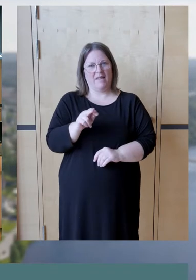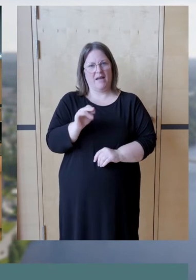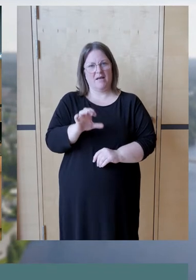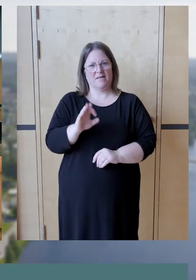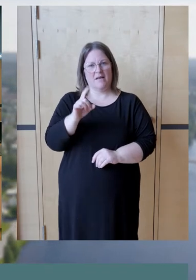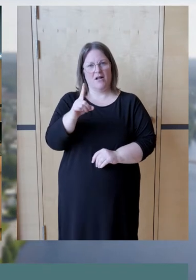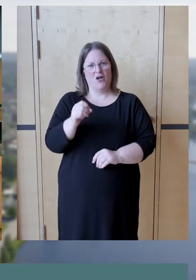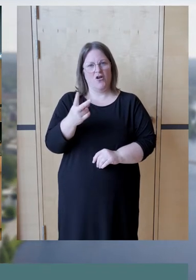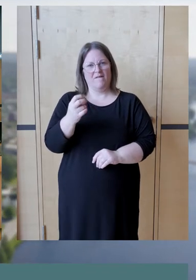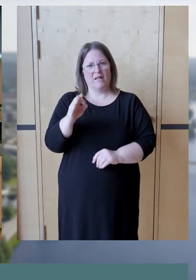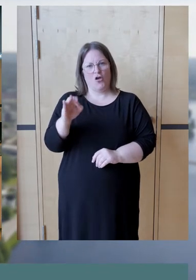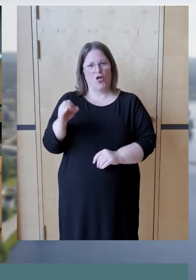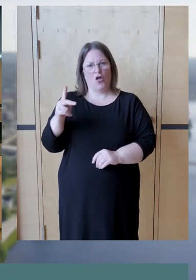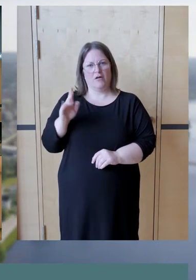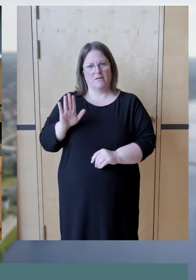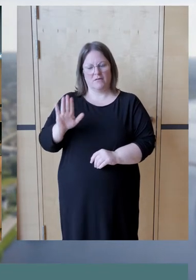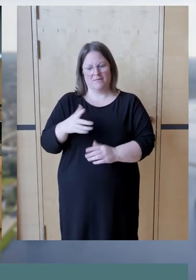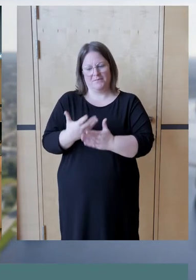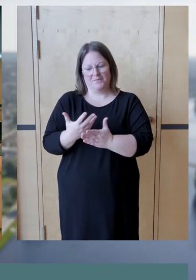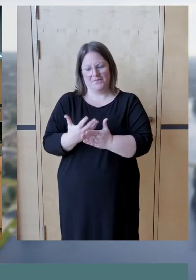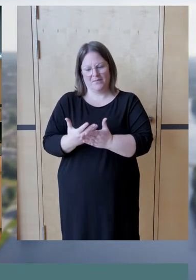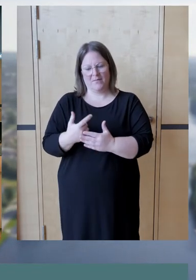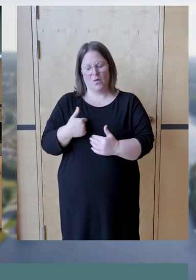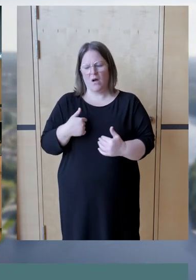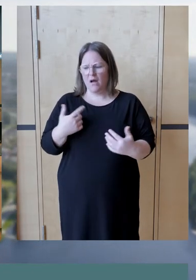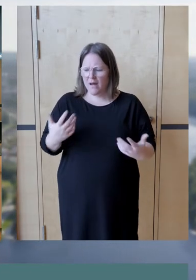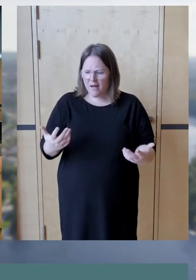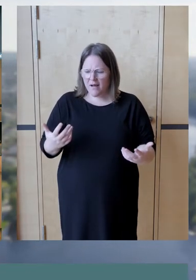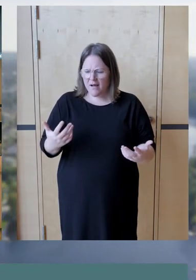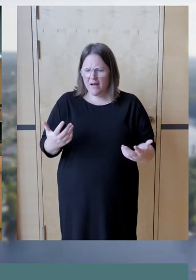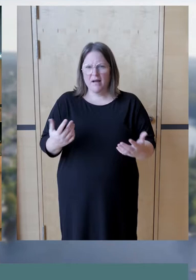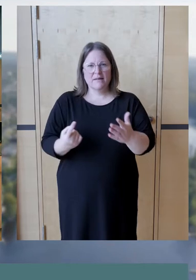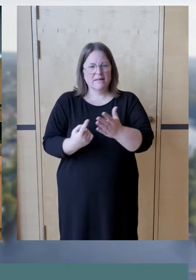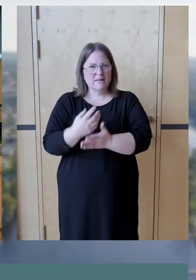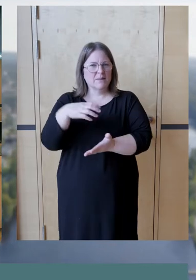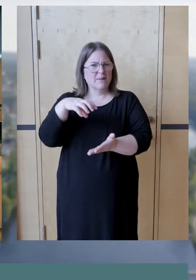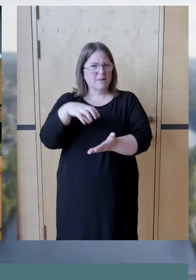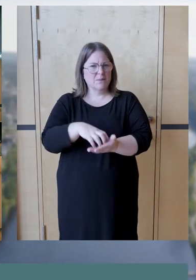Och jag förstår att detta blir en obekväm situation som Socialdemokraterna har